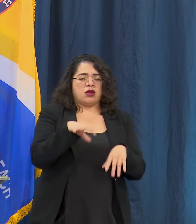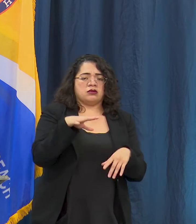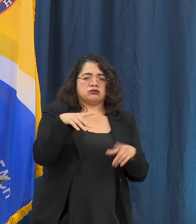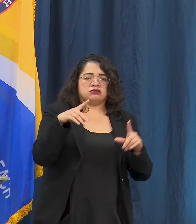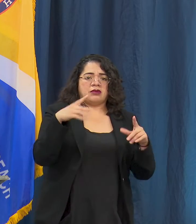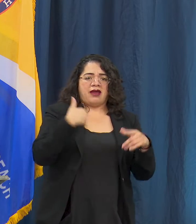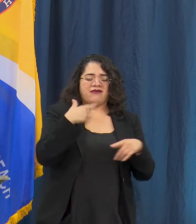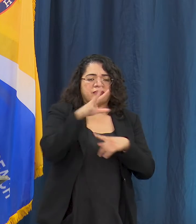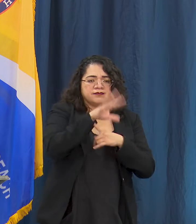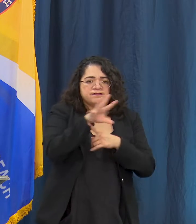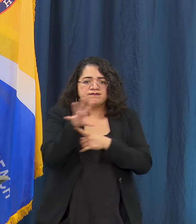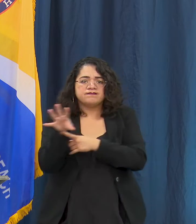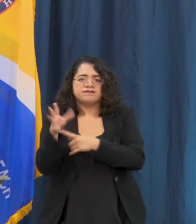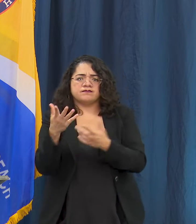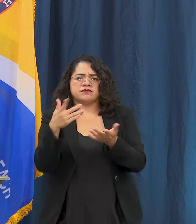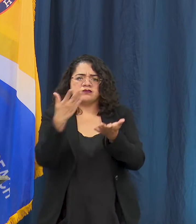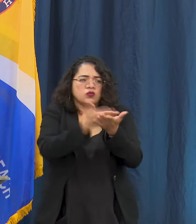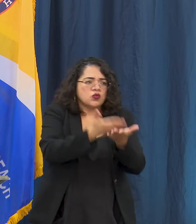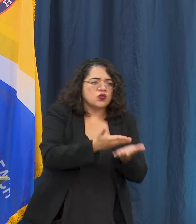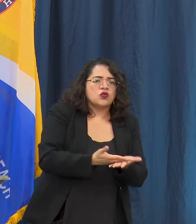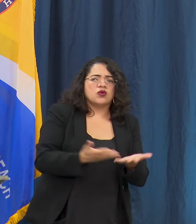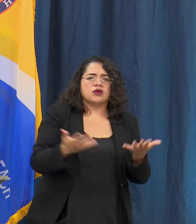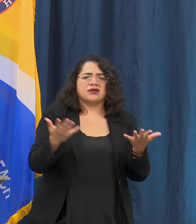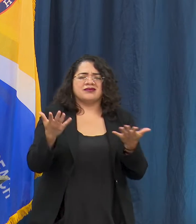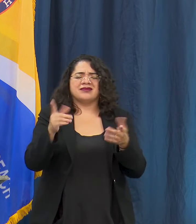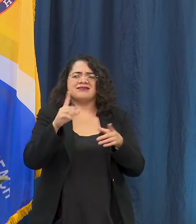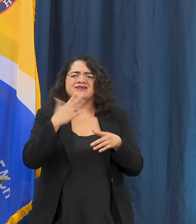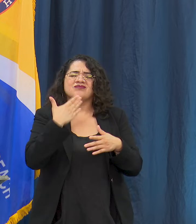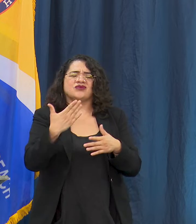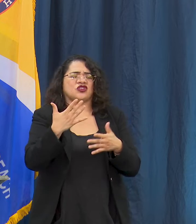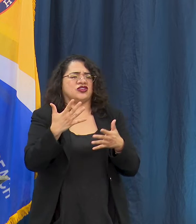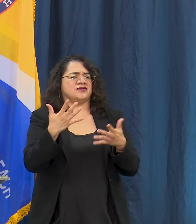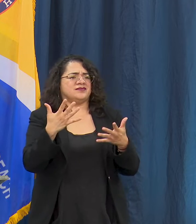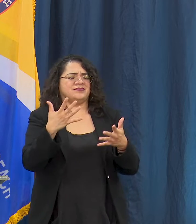empezar con ESO por que sabemos que sus muy port on Tia Rita yo tambien